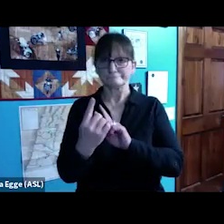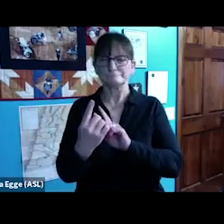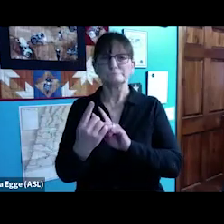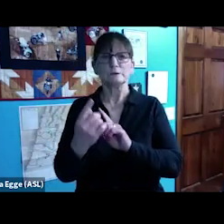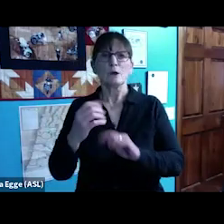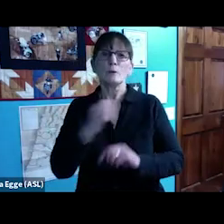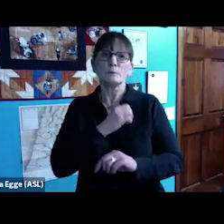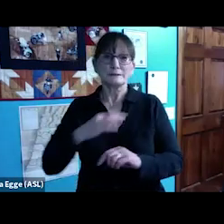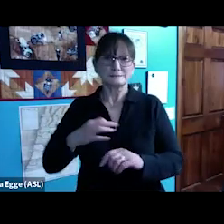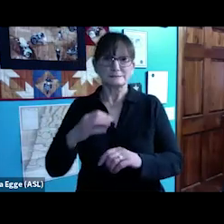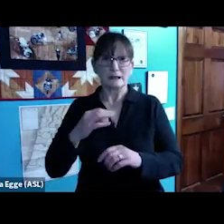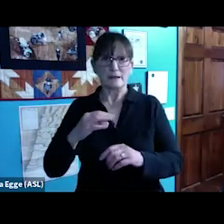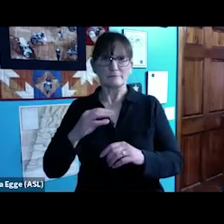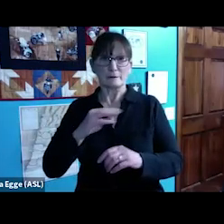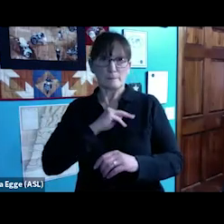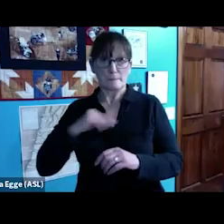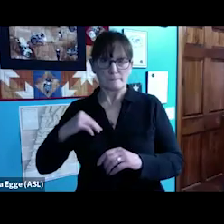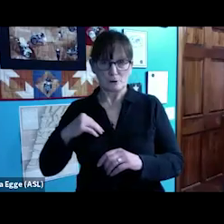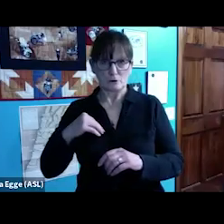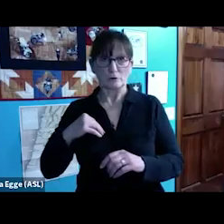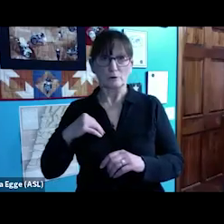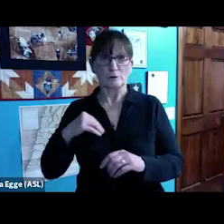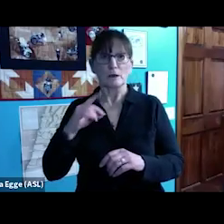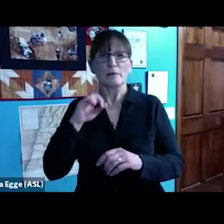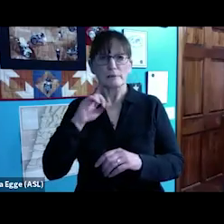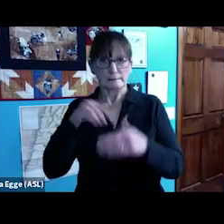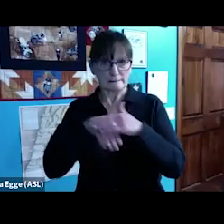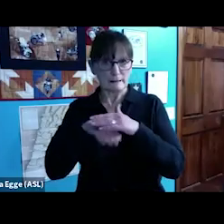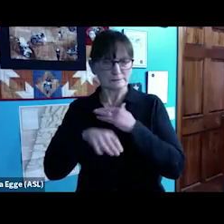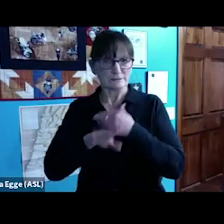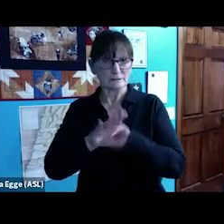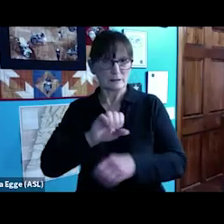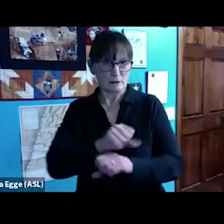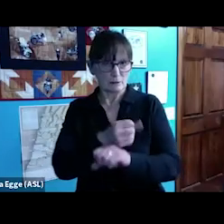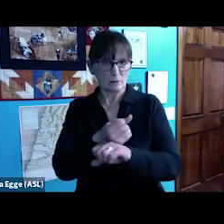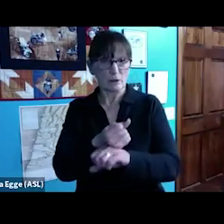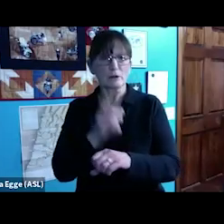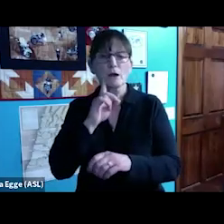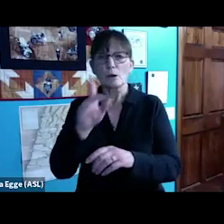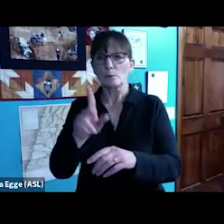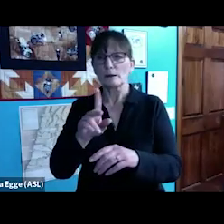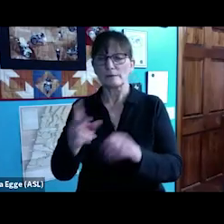qué es y todo eso, y en el peor de los casos, mi información de contacto está allí